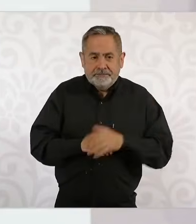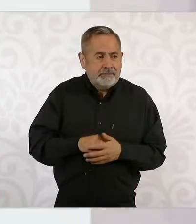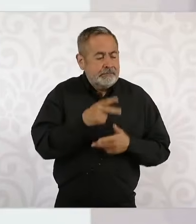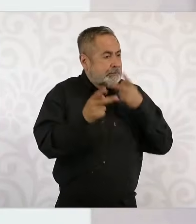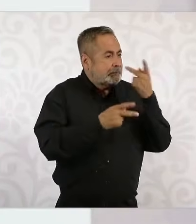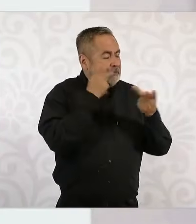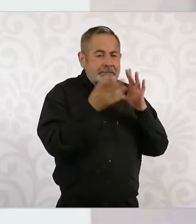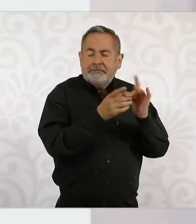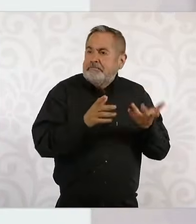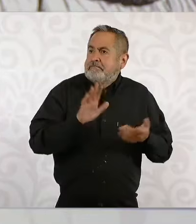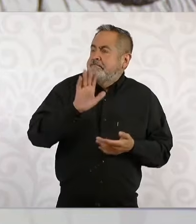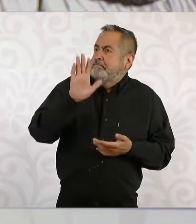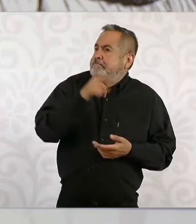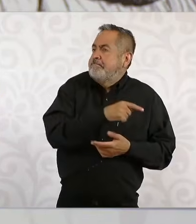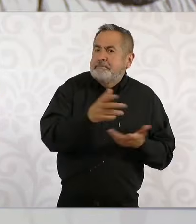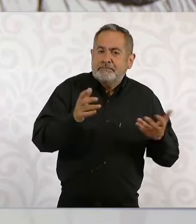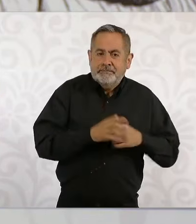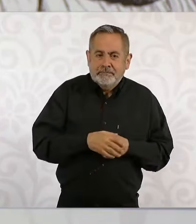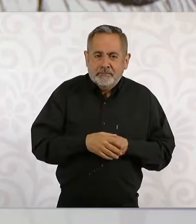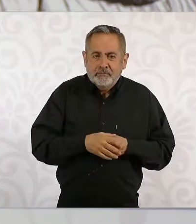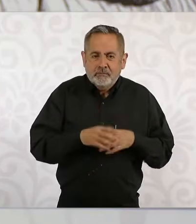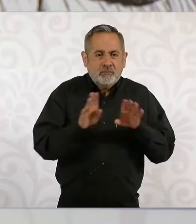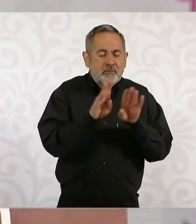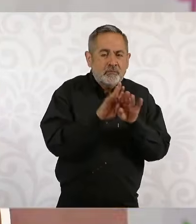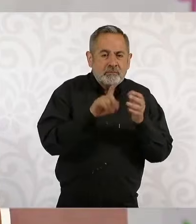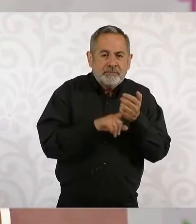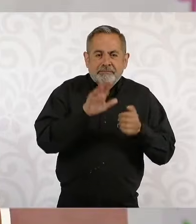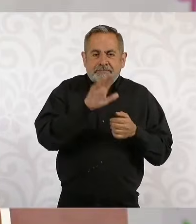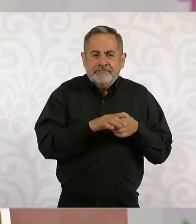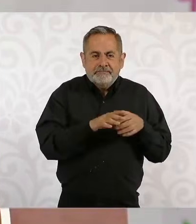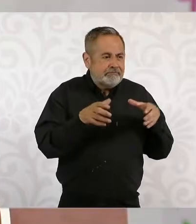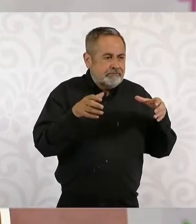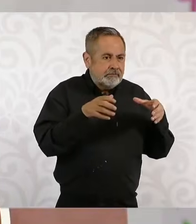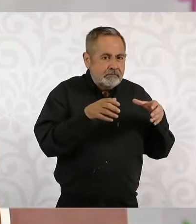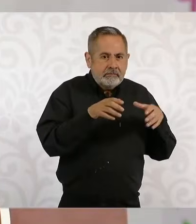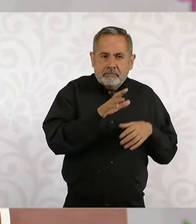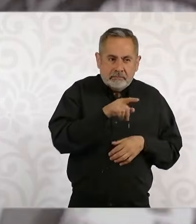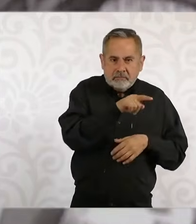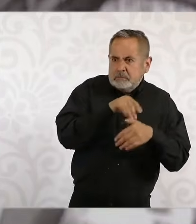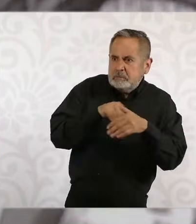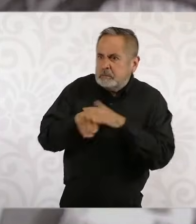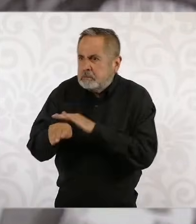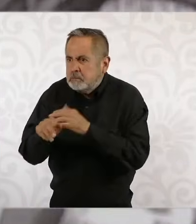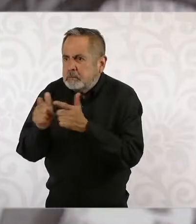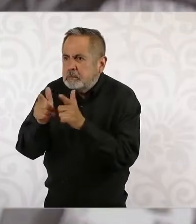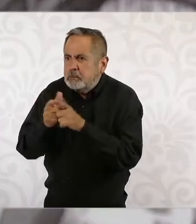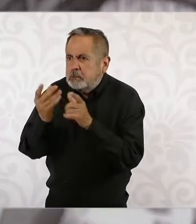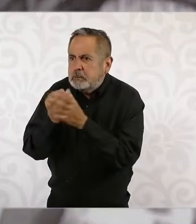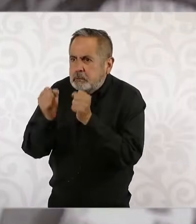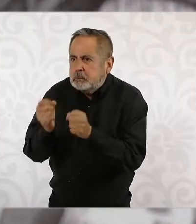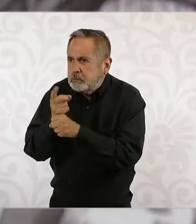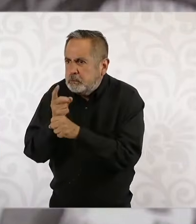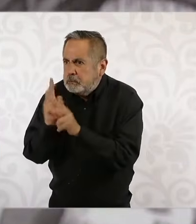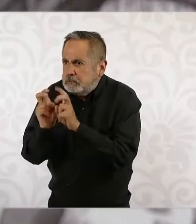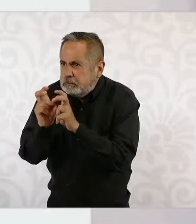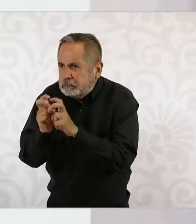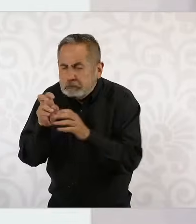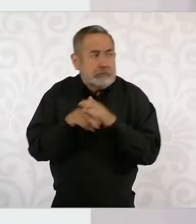estuviera eh los conductores metidos en la reunión de seguridad, eh, grabando las conversaciones, eh,